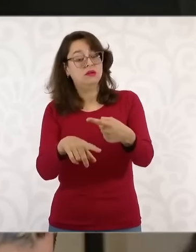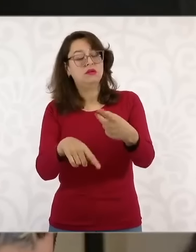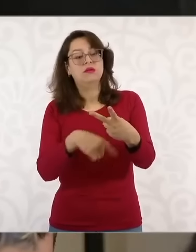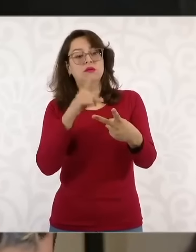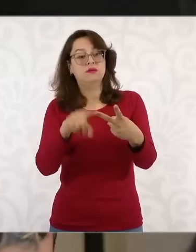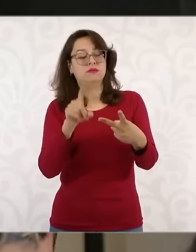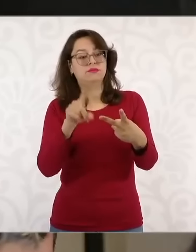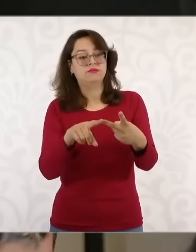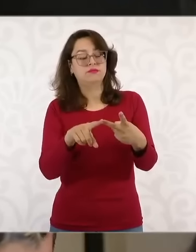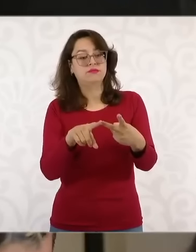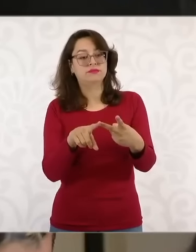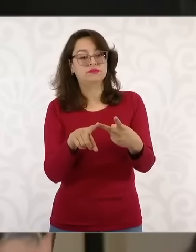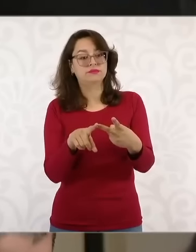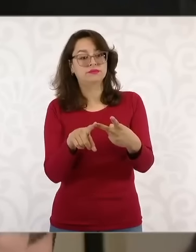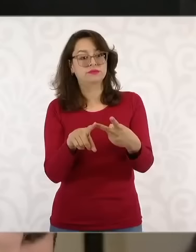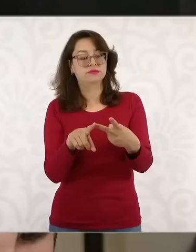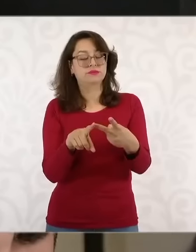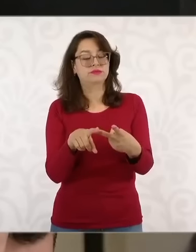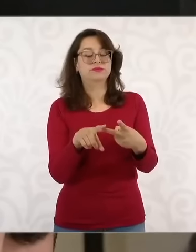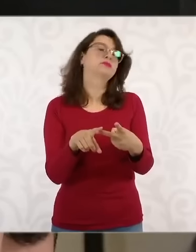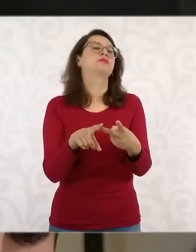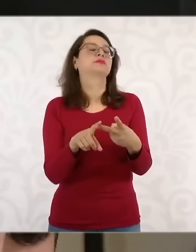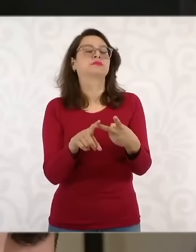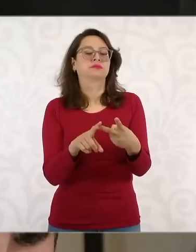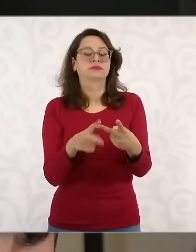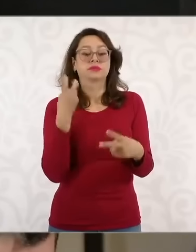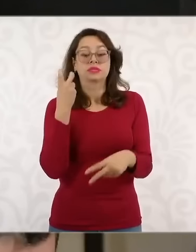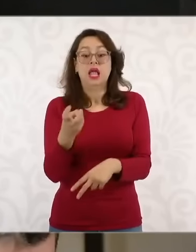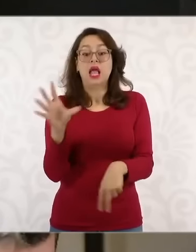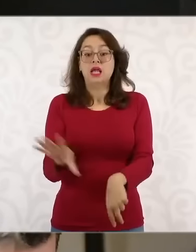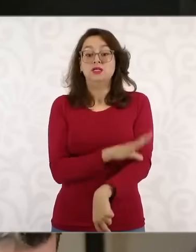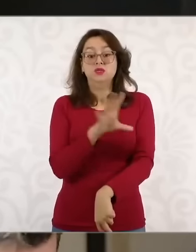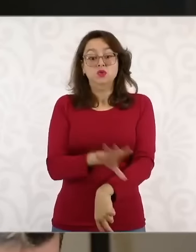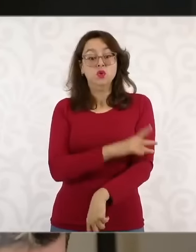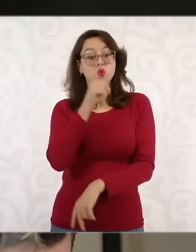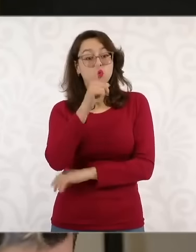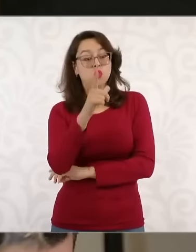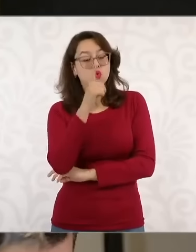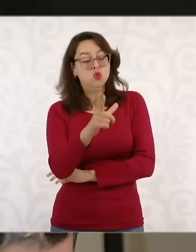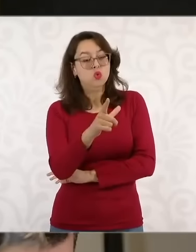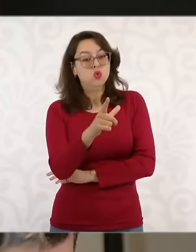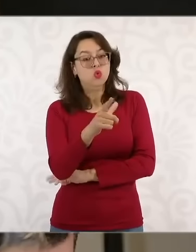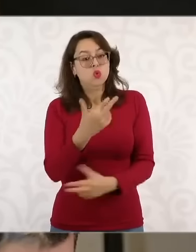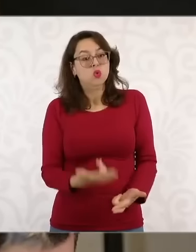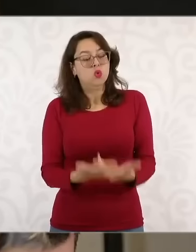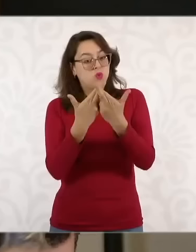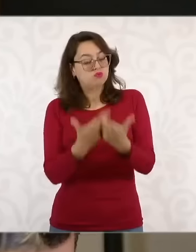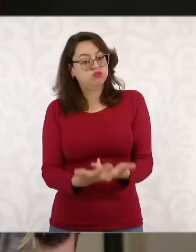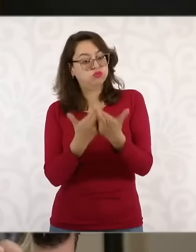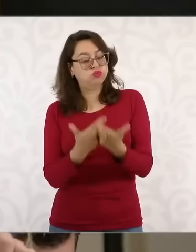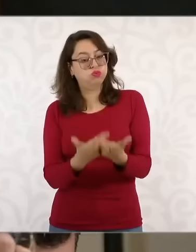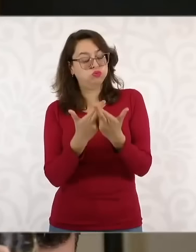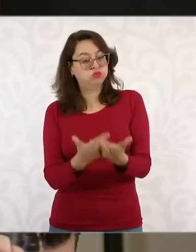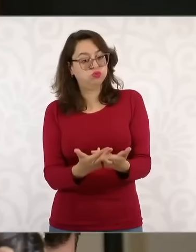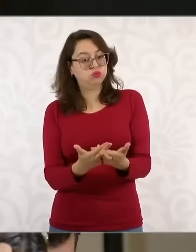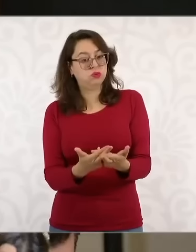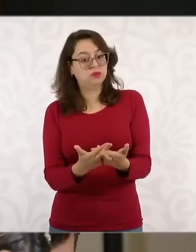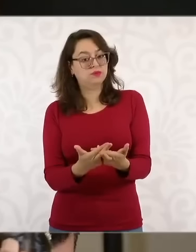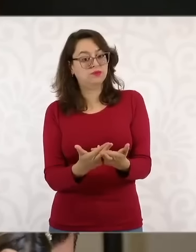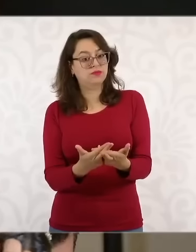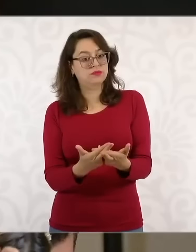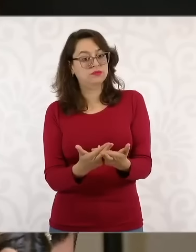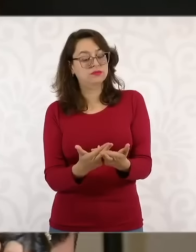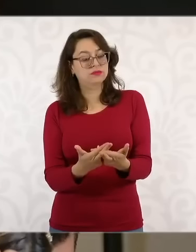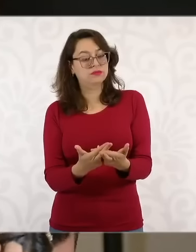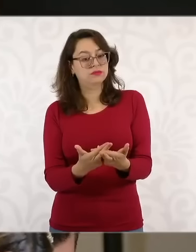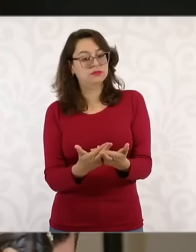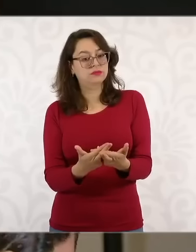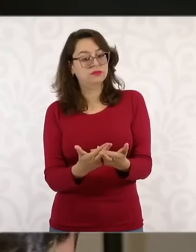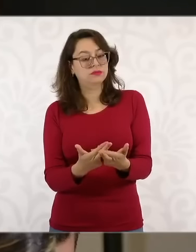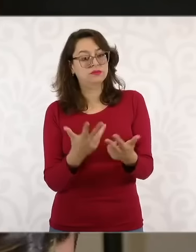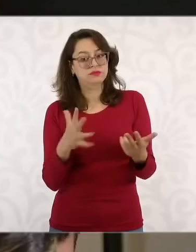si esta capacidad podría de alguna manera eh compensar la eh esta falta de energía en la zona